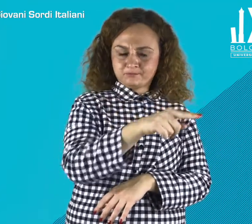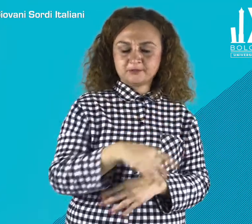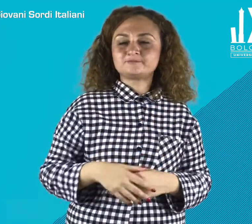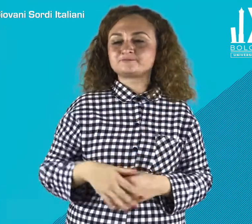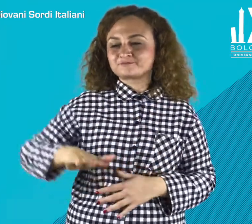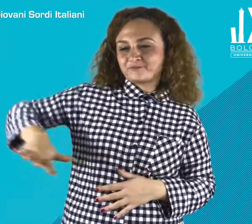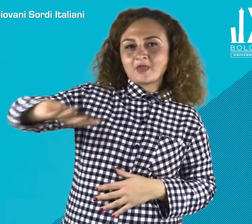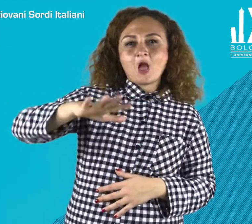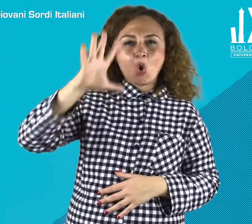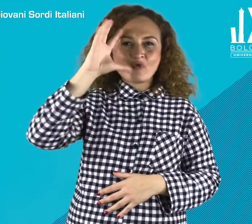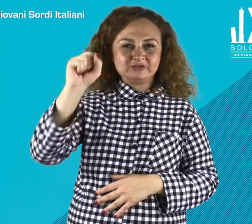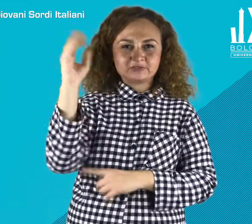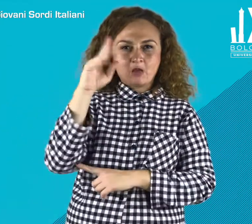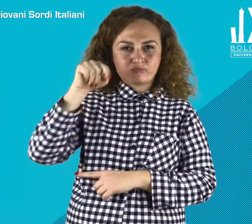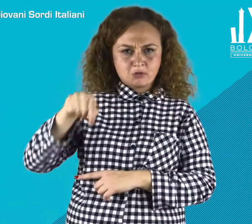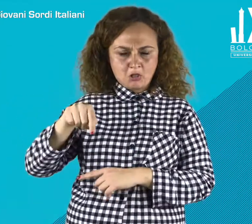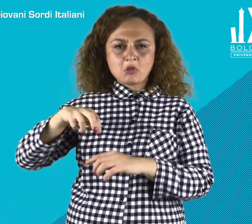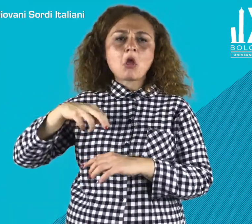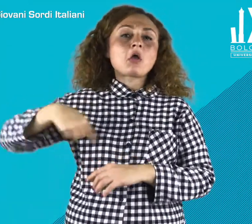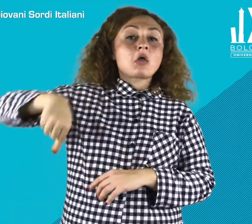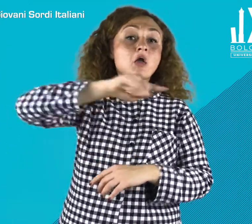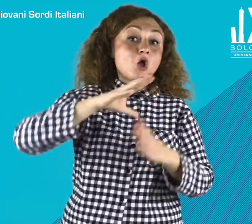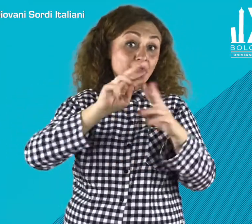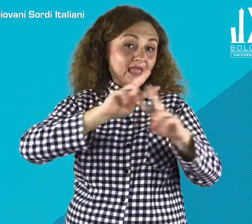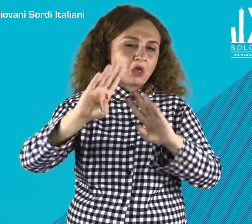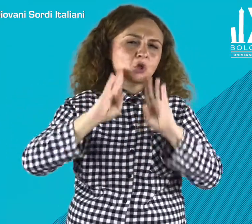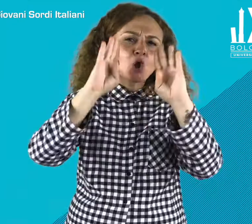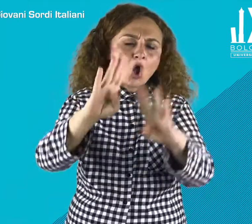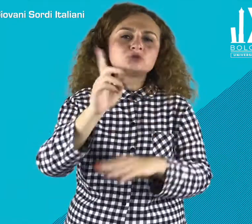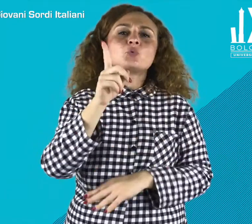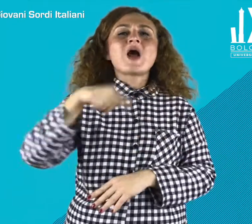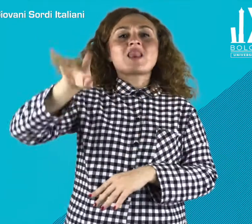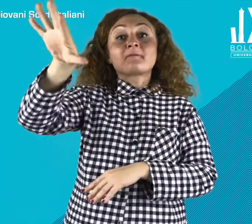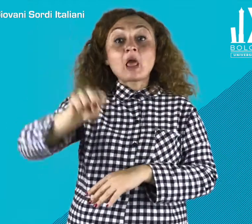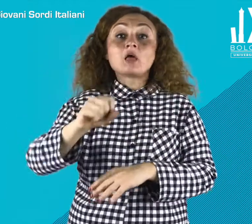dalla sede del Congresso, cioè l'Università, conisgliamo di proseguire a piedi, invece di usare mezzi pubblici